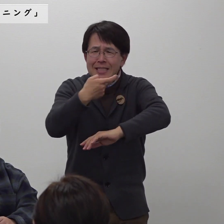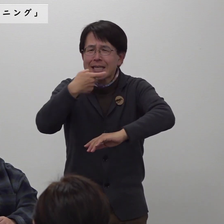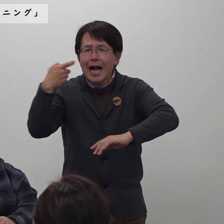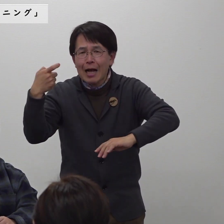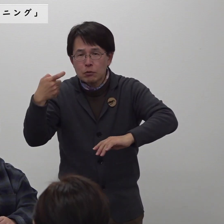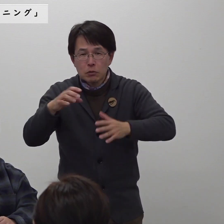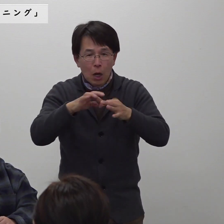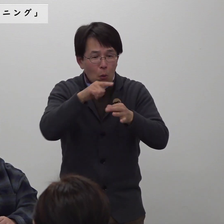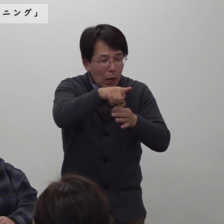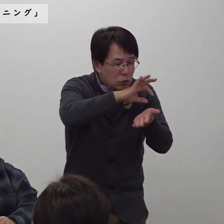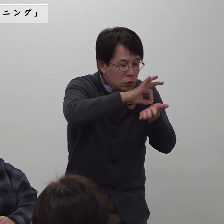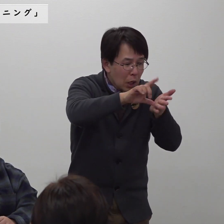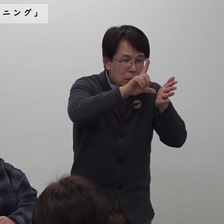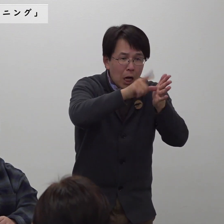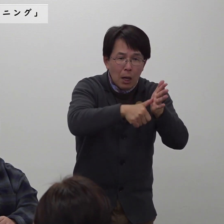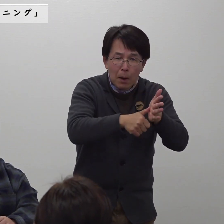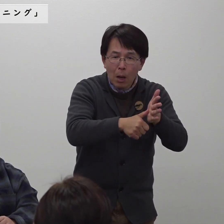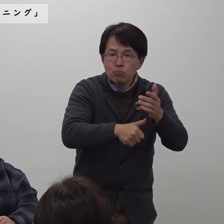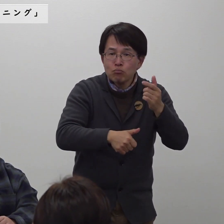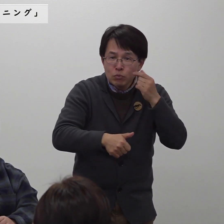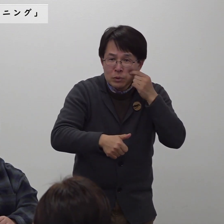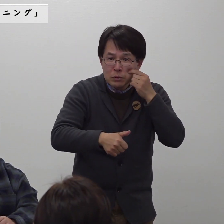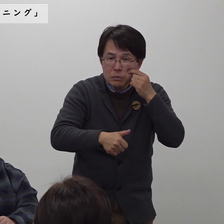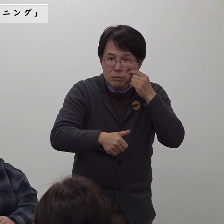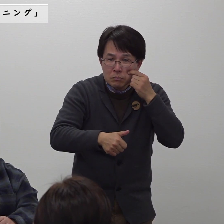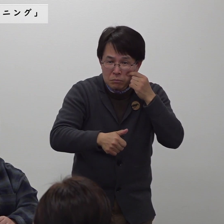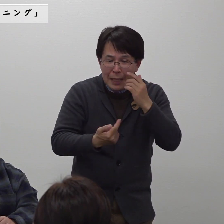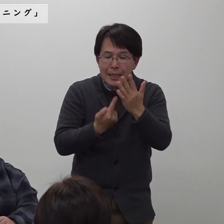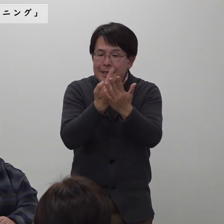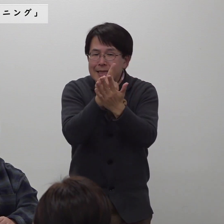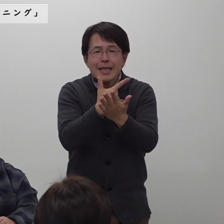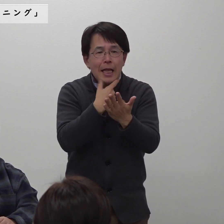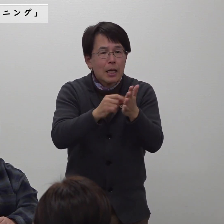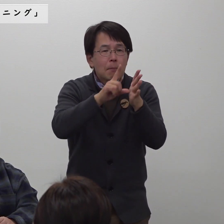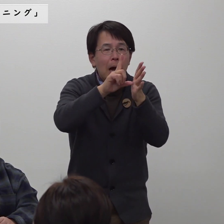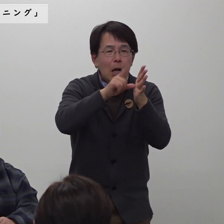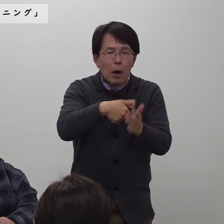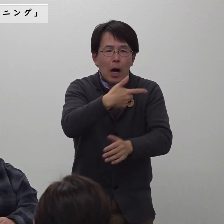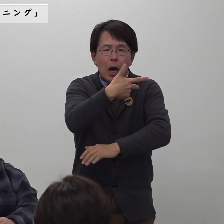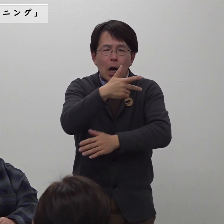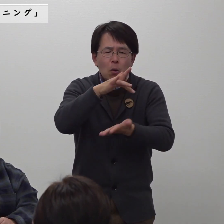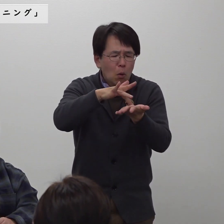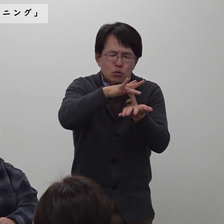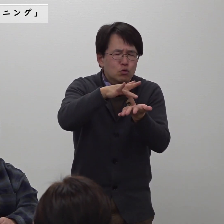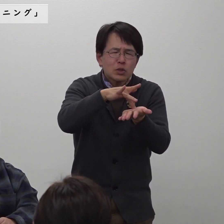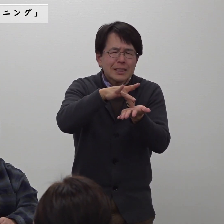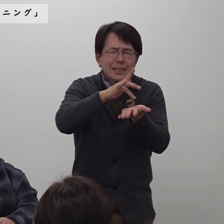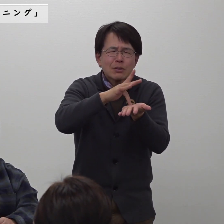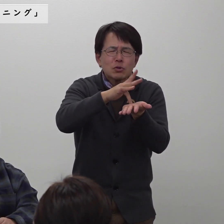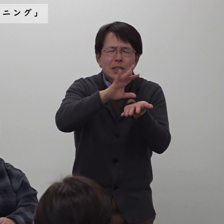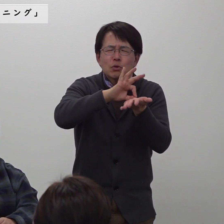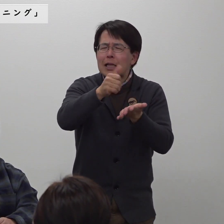出場しないんだったら使っていいって いう状態になっちゃったんですね